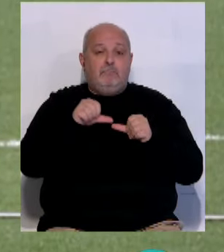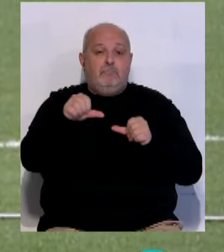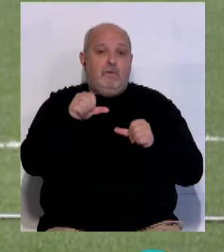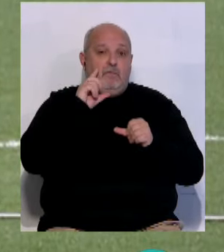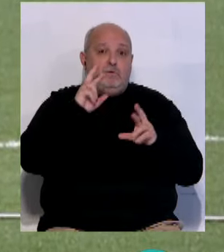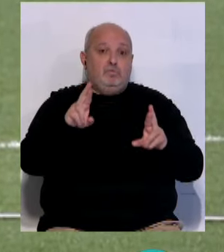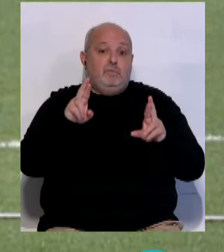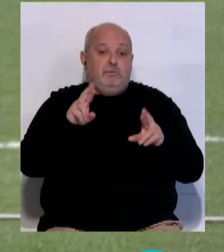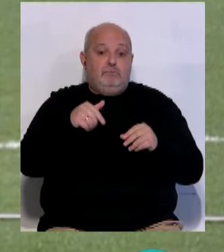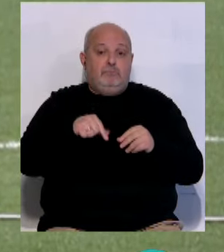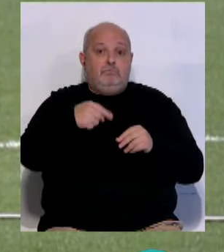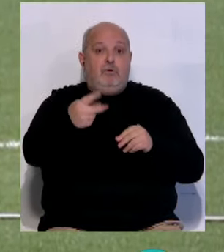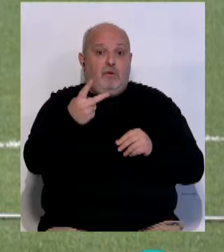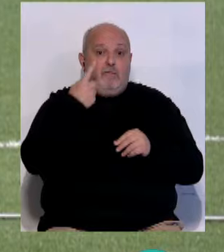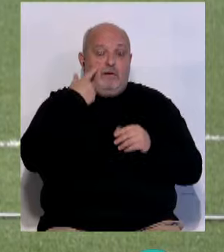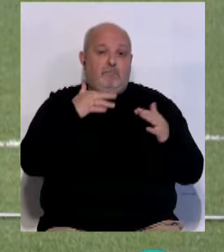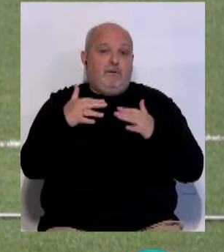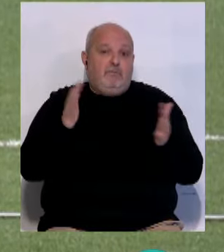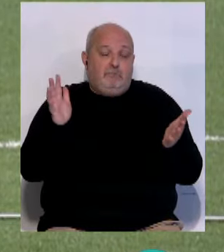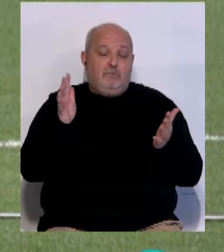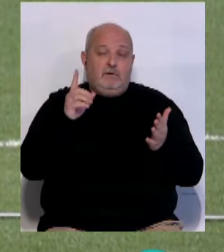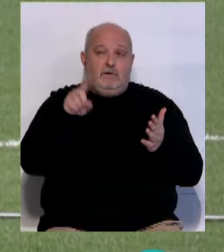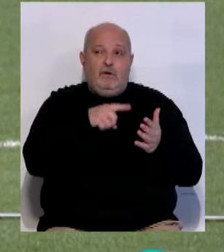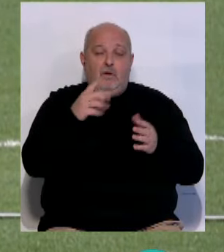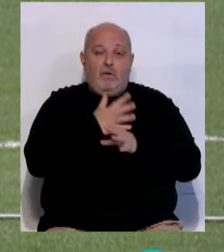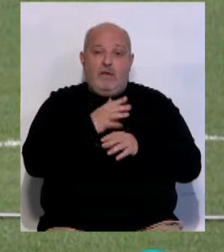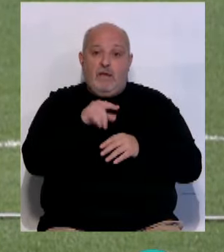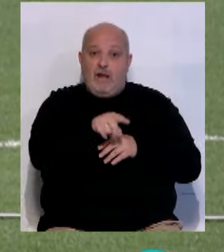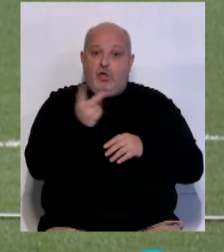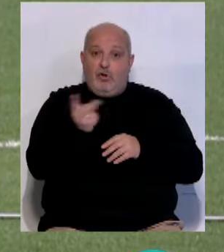habrá que ver si si los jugadores y él pues Dan con la tecla Pero tiene que cambiar todo